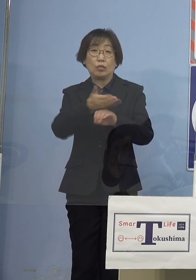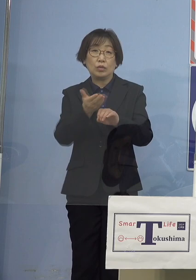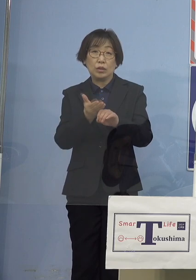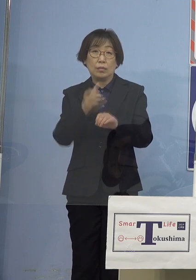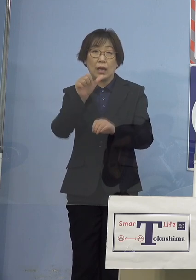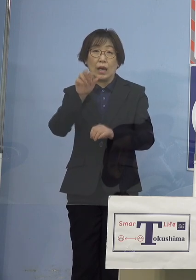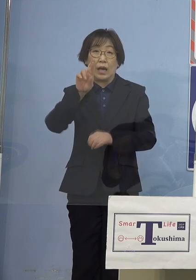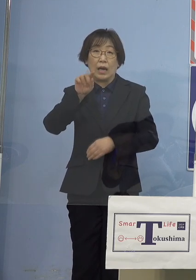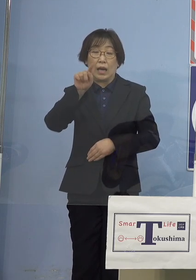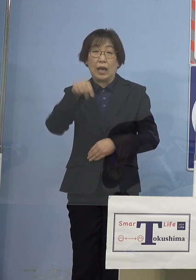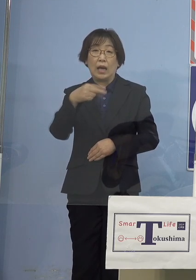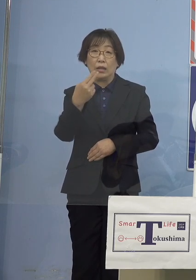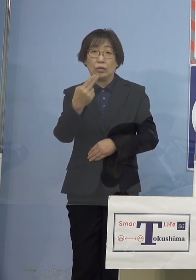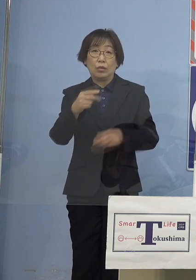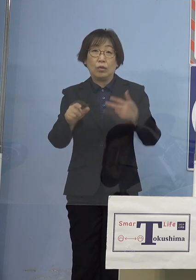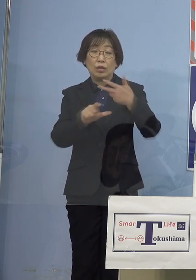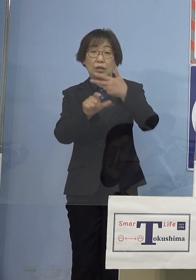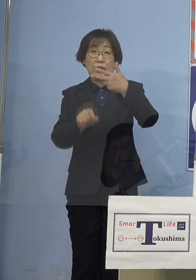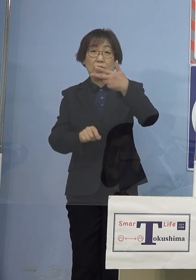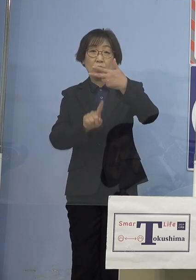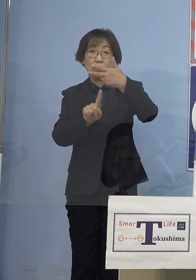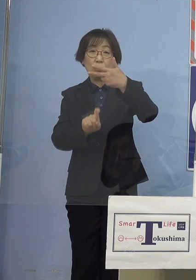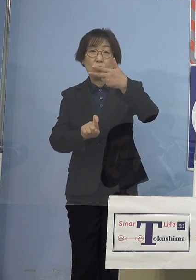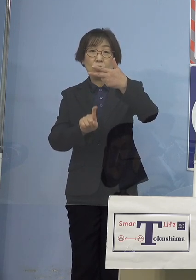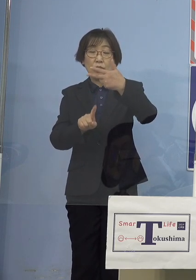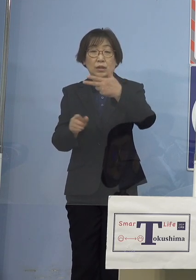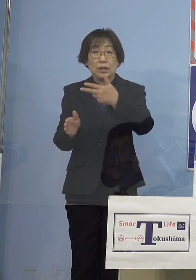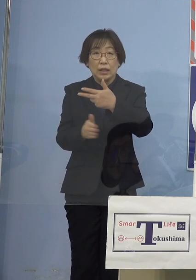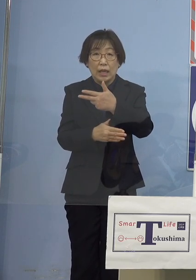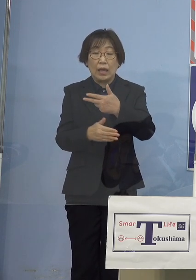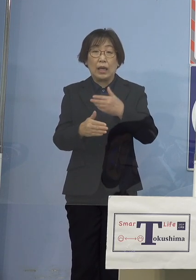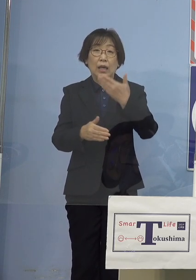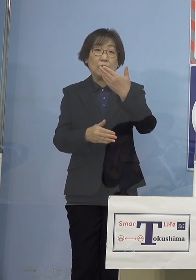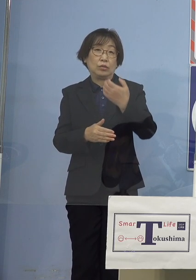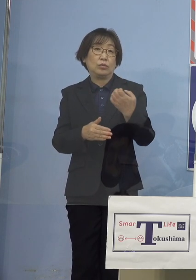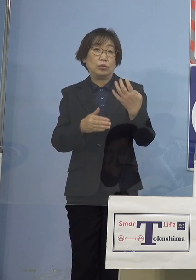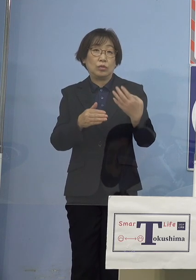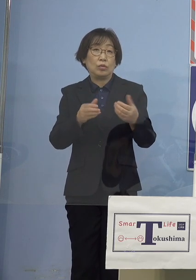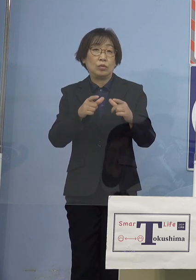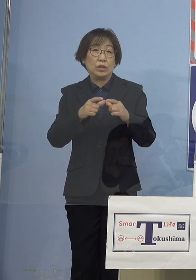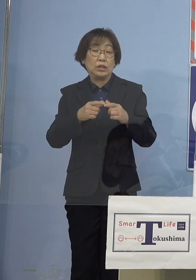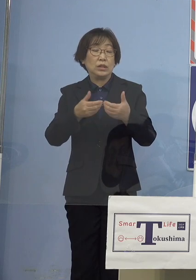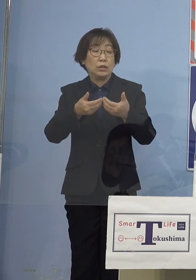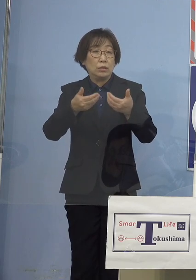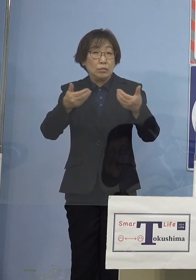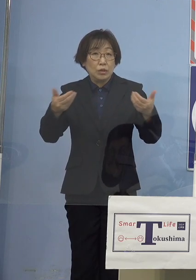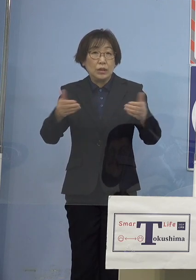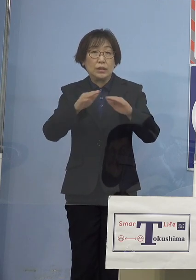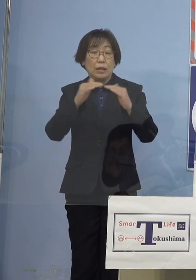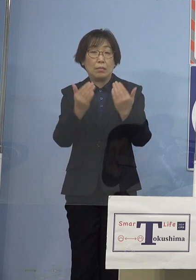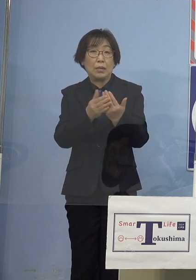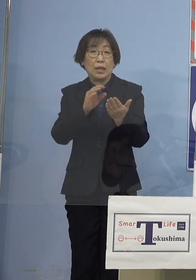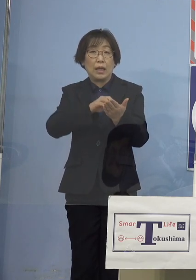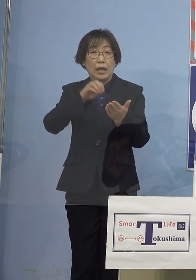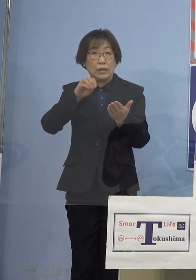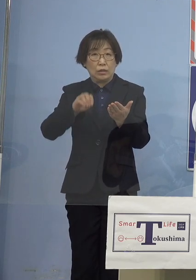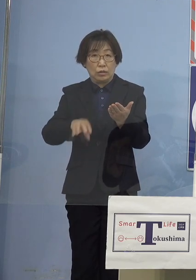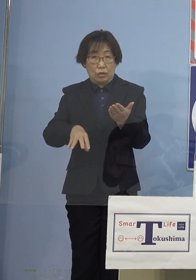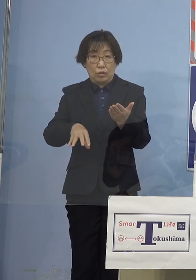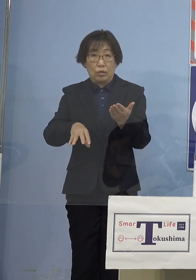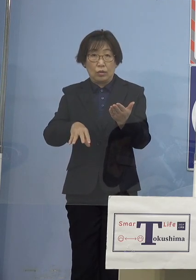7月11日以来、94日ぶりに 全面解除とさせていただきます